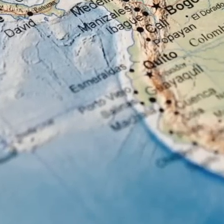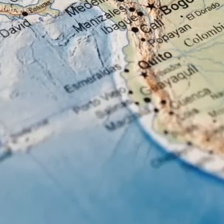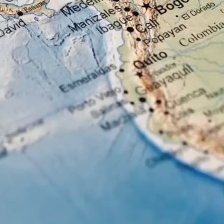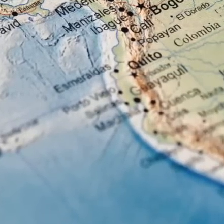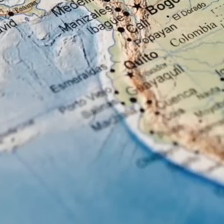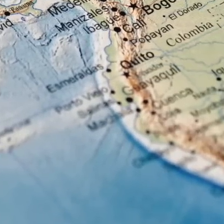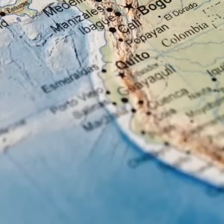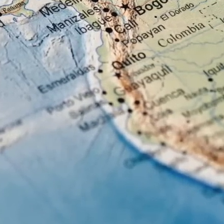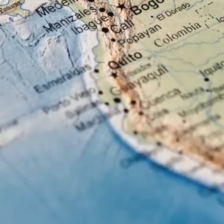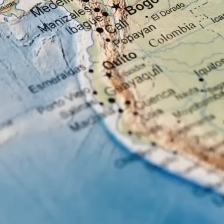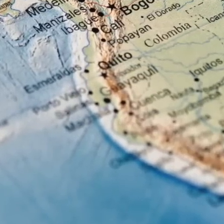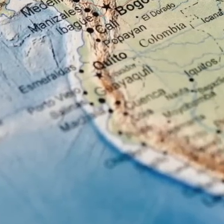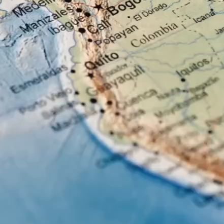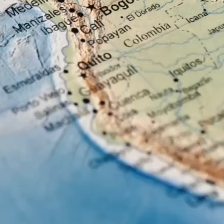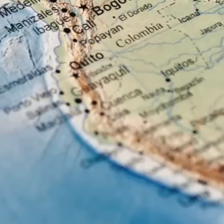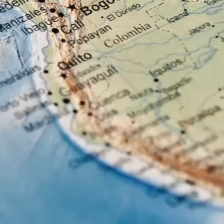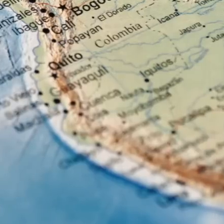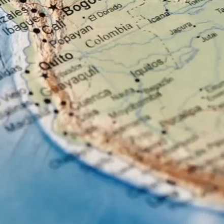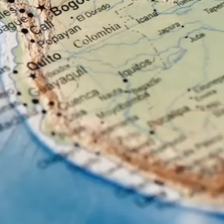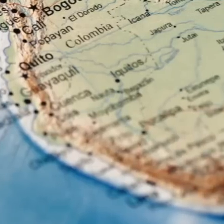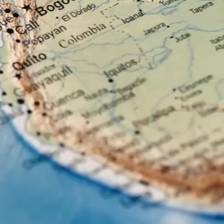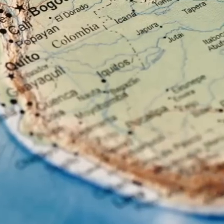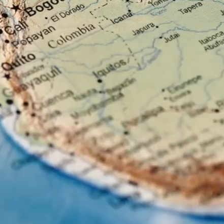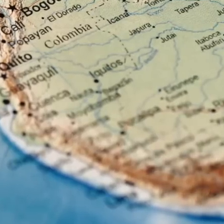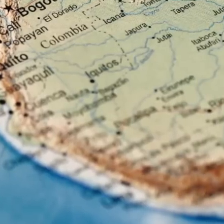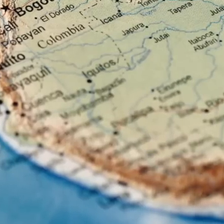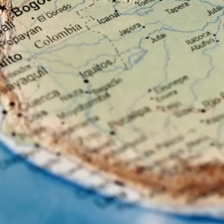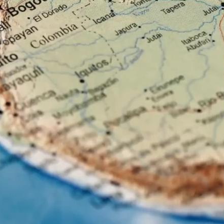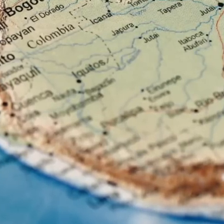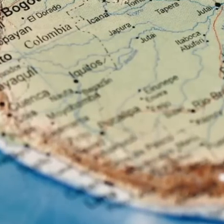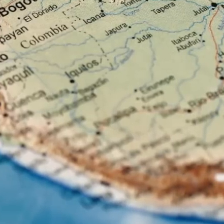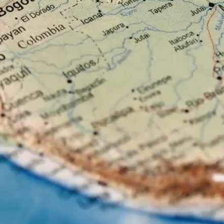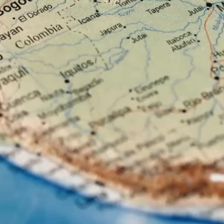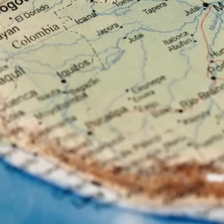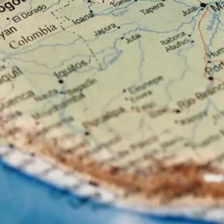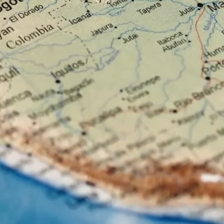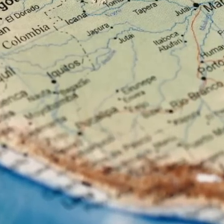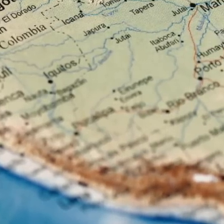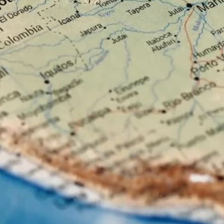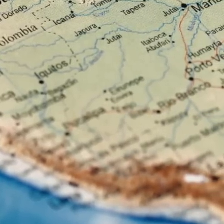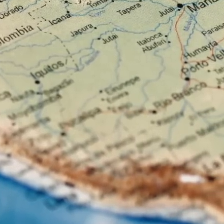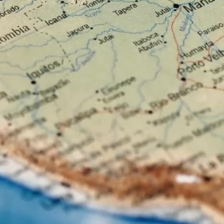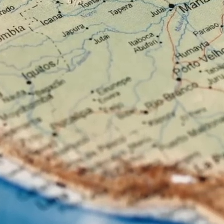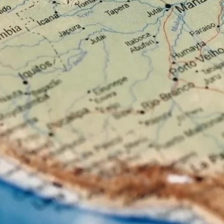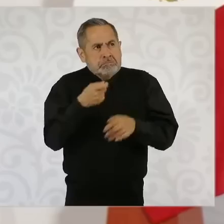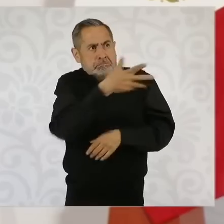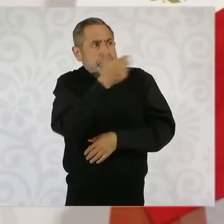país entonces ahí él puede tener atribuciones para llamarle Golfo de América en ese pedazo